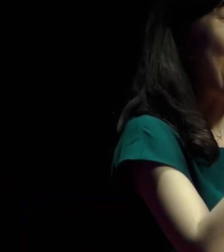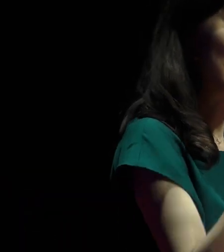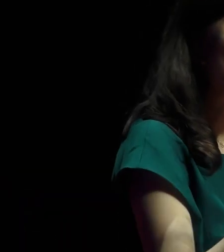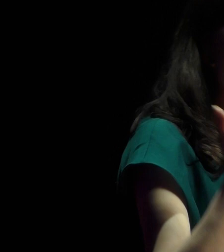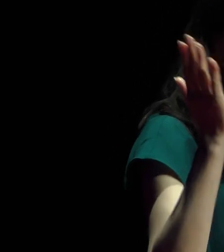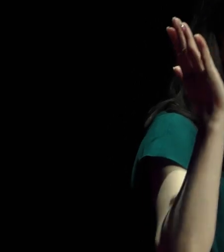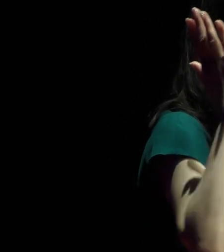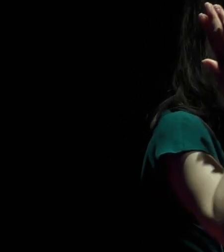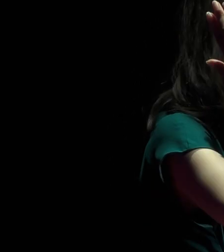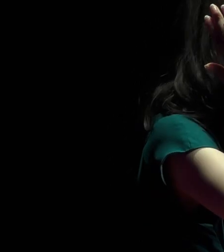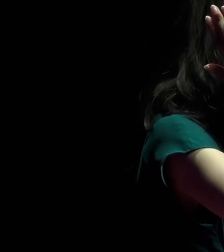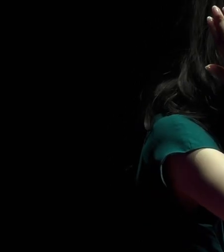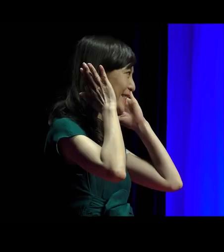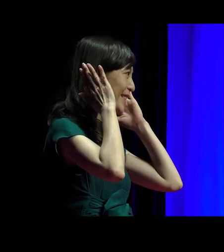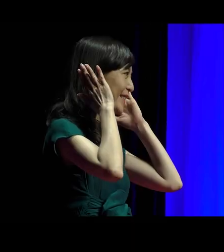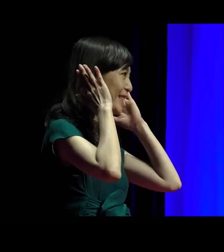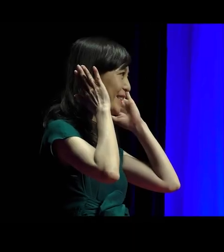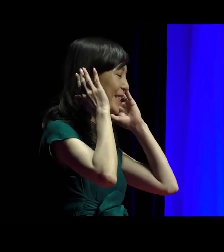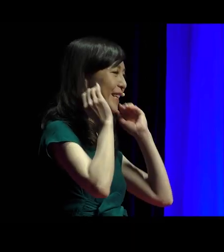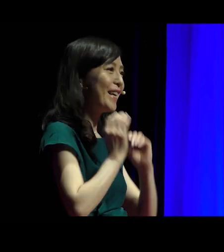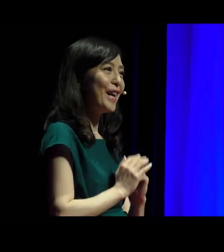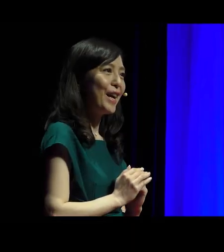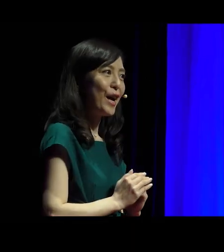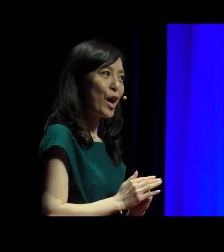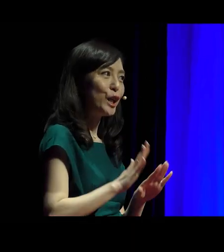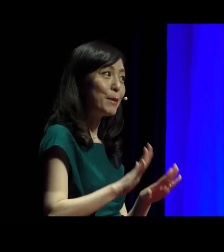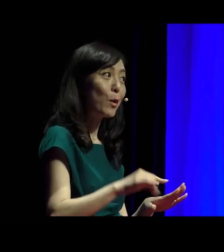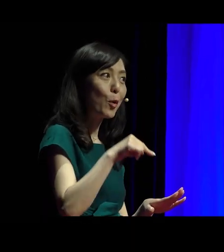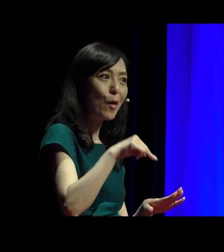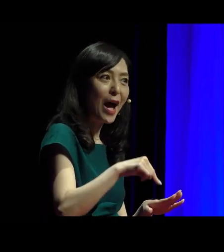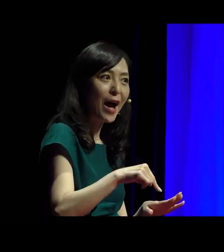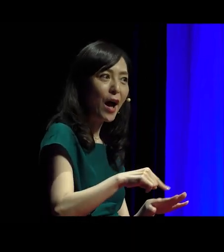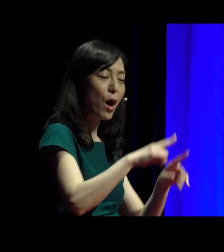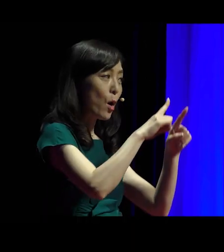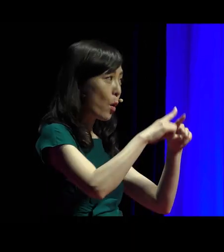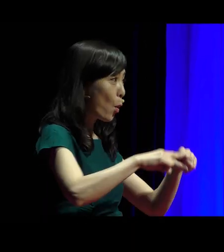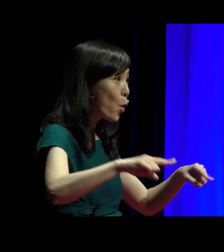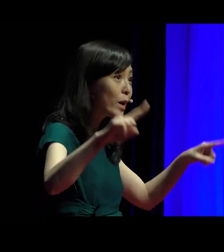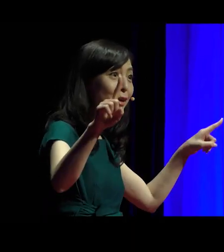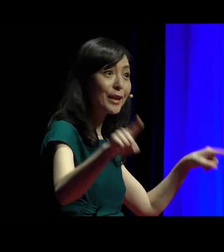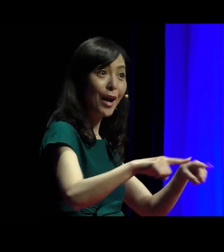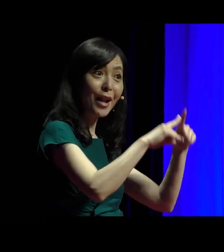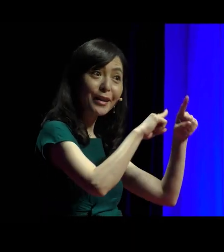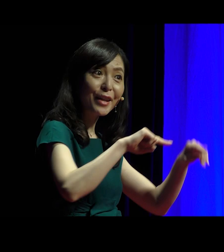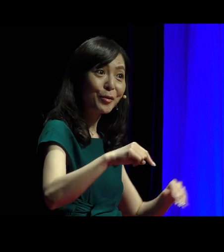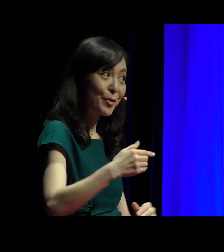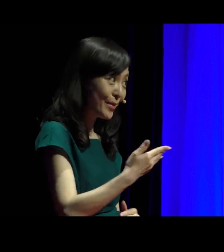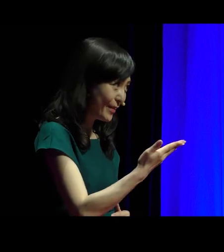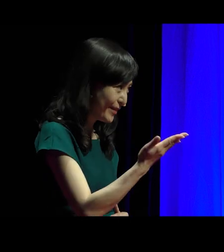No puedo escuchar nada. [El punto fuerte es no escuchar] ¿En este lugar se está ahora reproduciendo música?